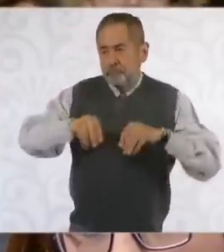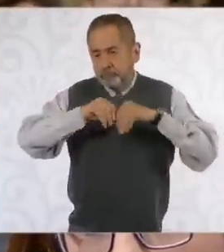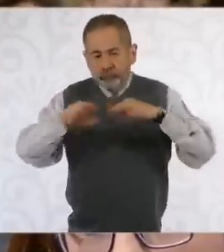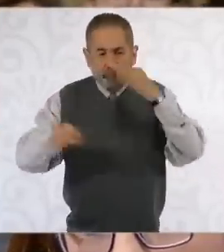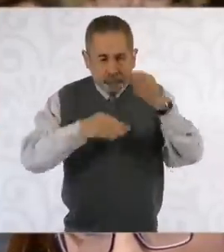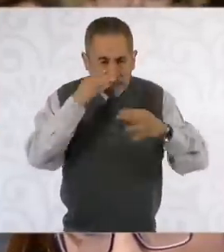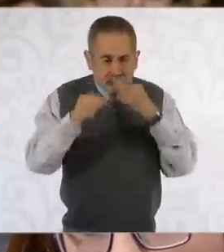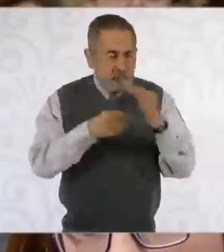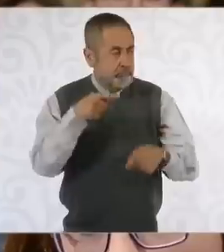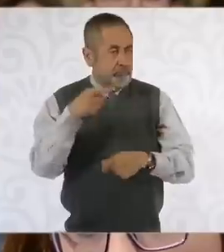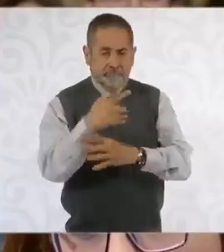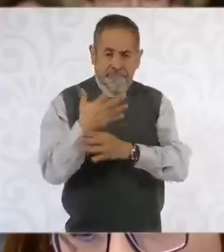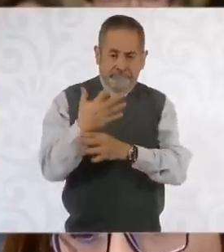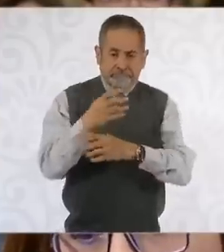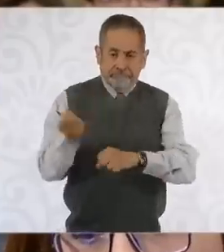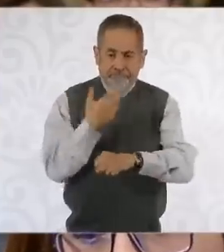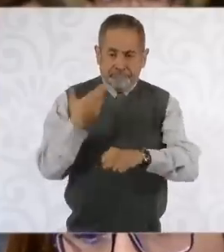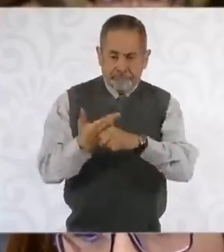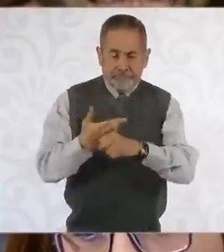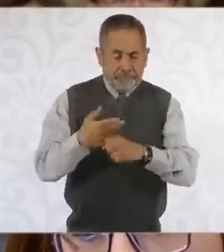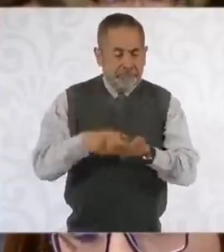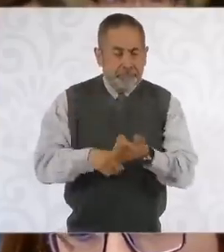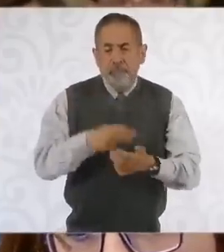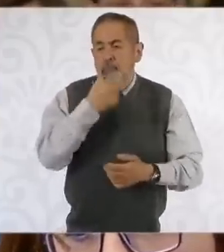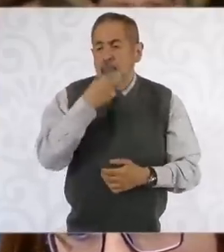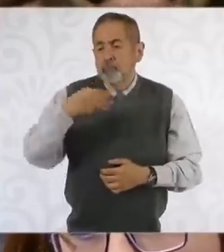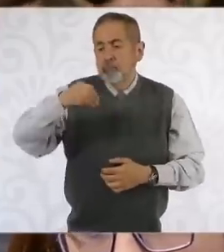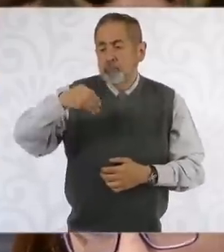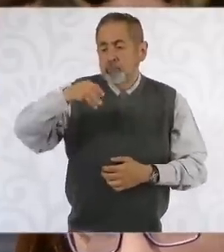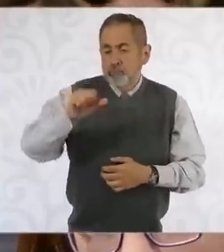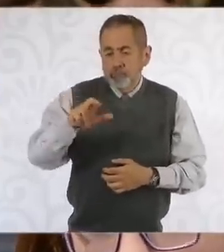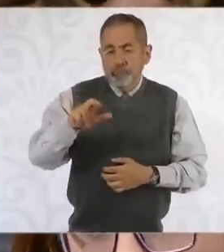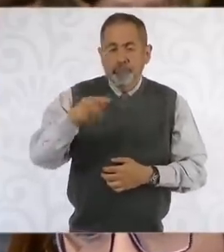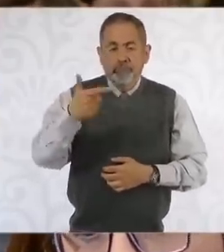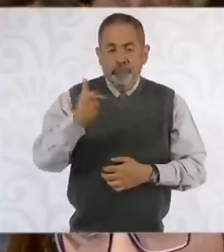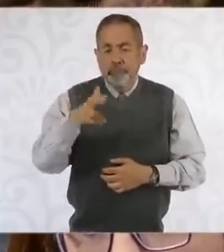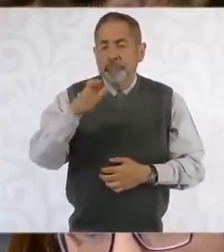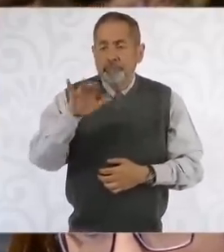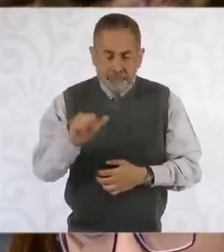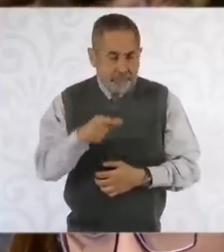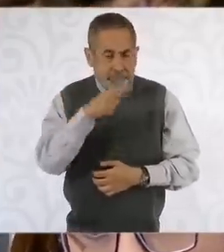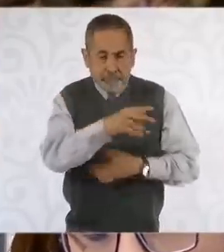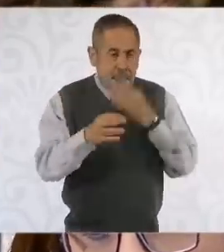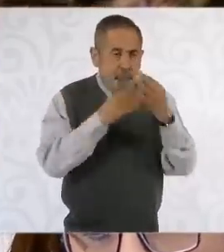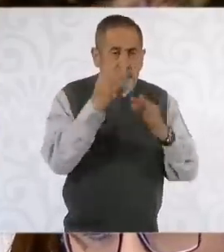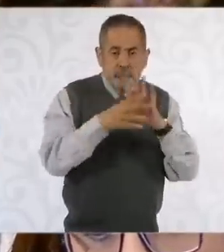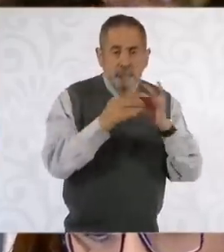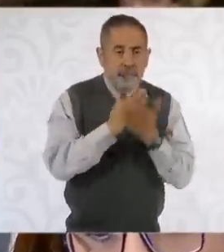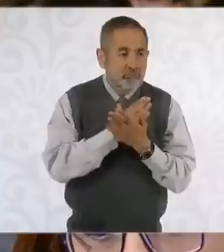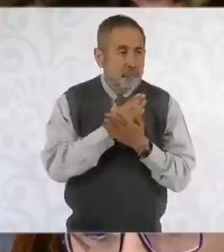del secretario de seguridad Omar García jf de detenciones incluso va aumentando de como se le se